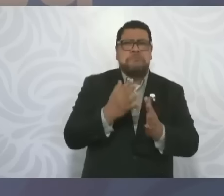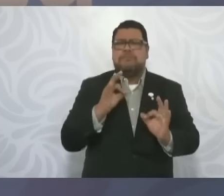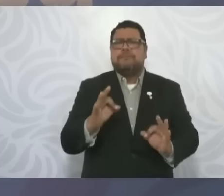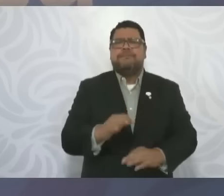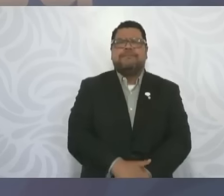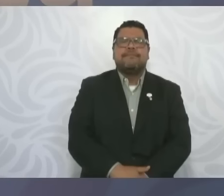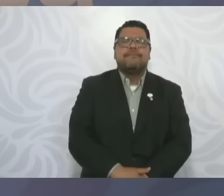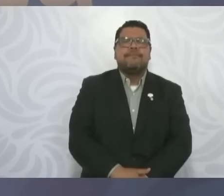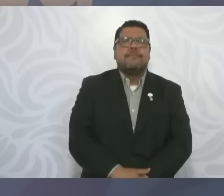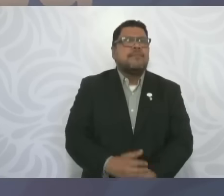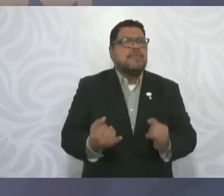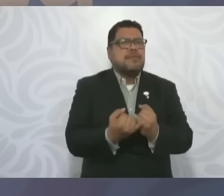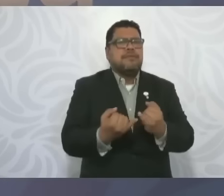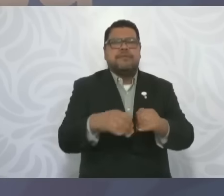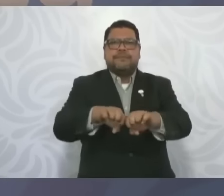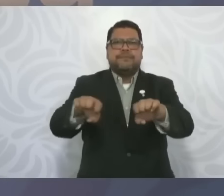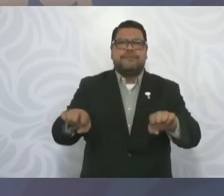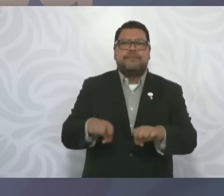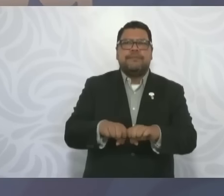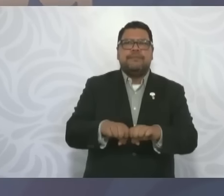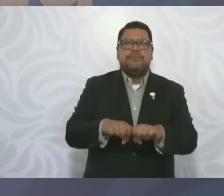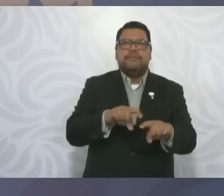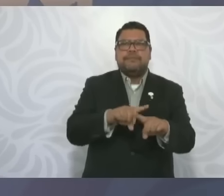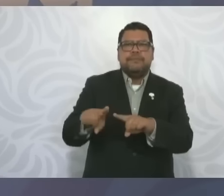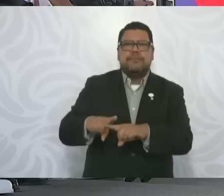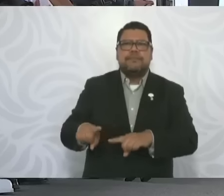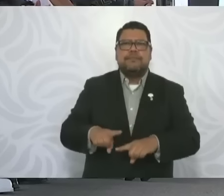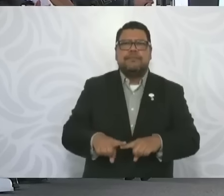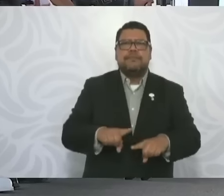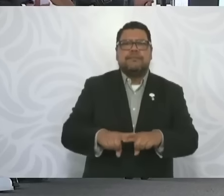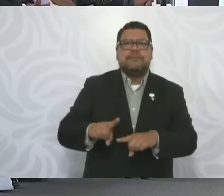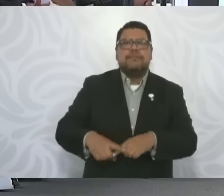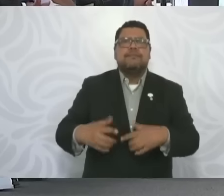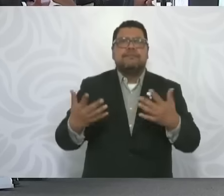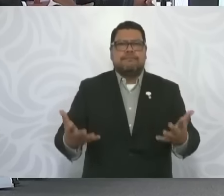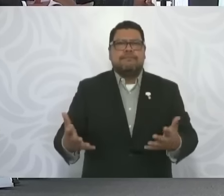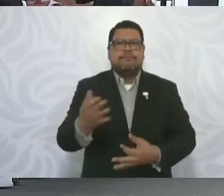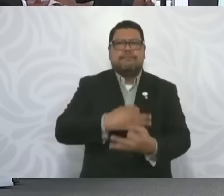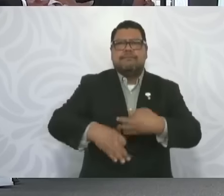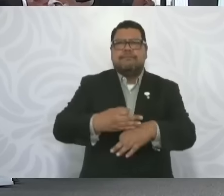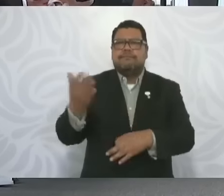a todo el equipo de petróleos mexicanos, Víctor, y a todo el equipo que está aquí,